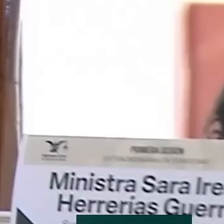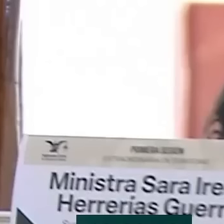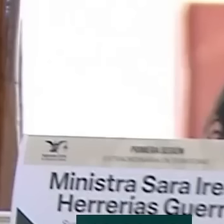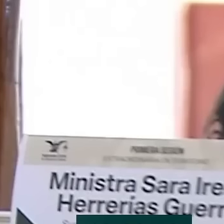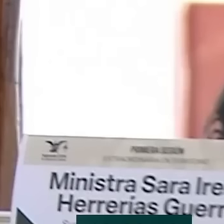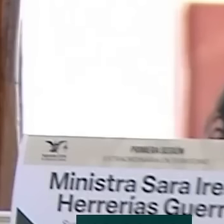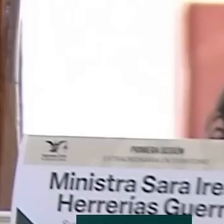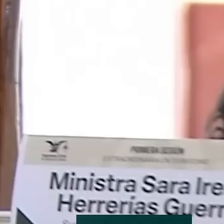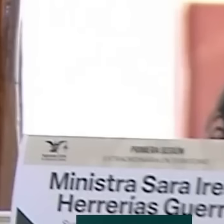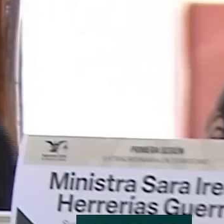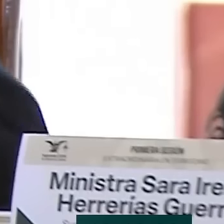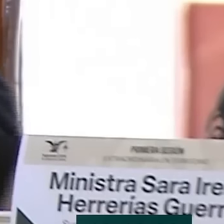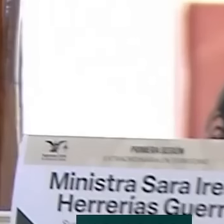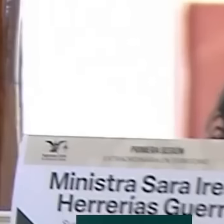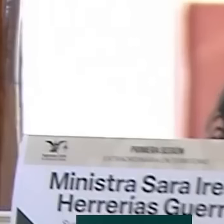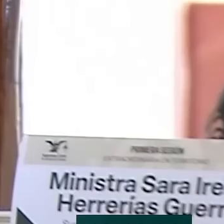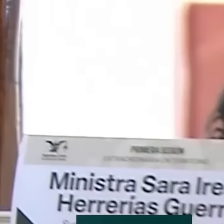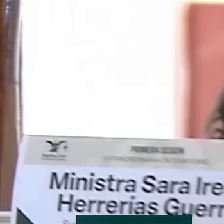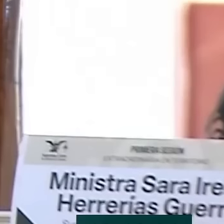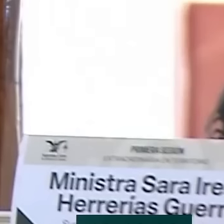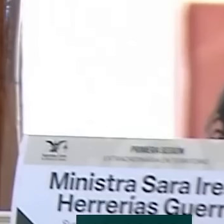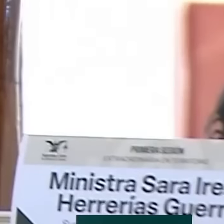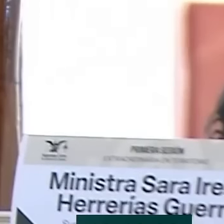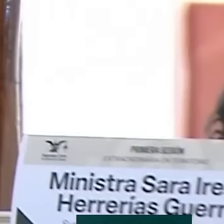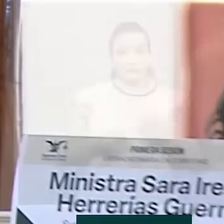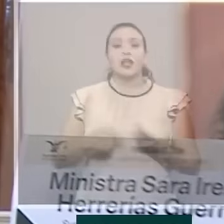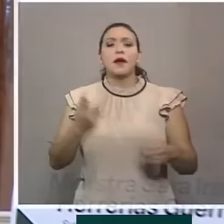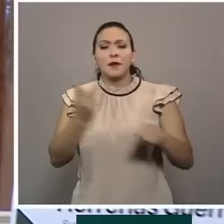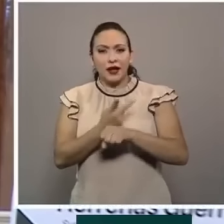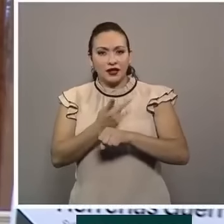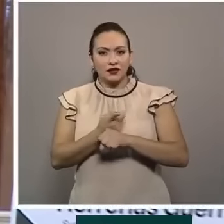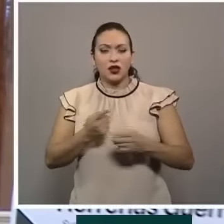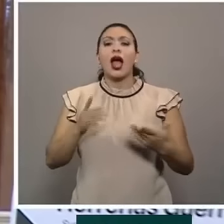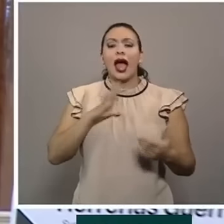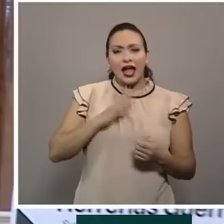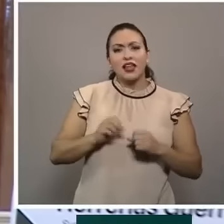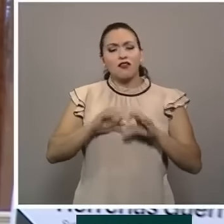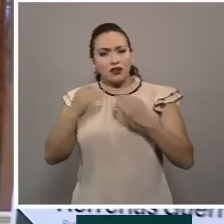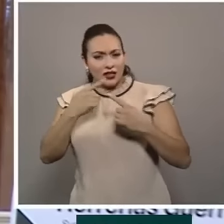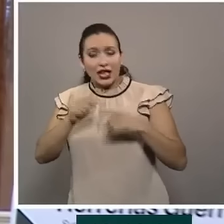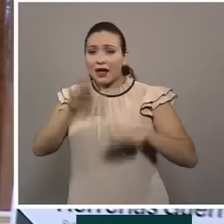desde el plano procesal. La cadena impugnativa nos lleva a dos cuestiones. Primero, determinar